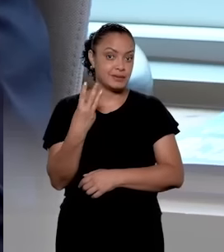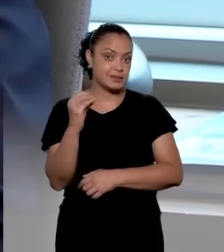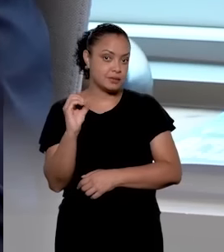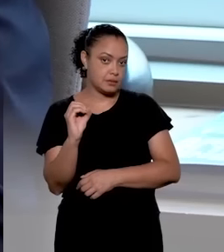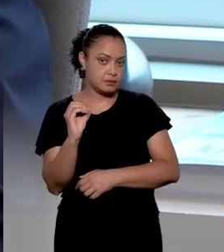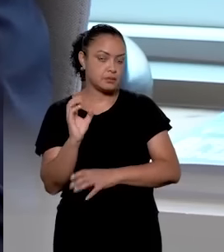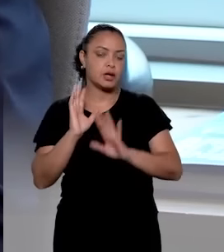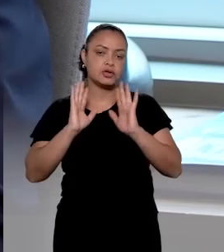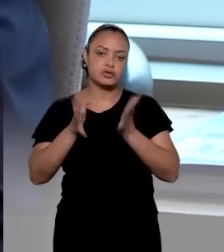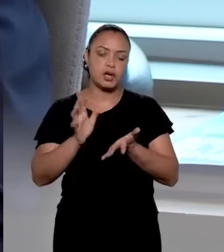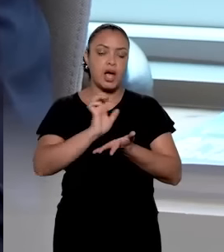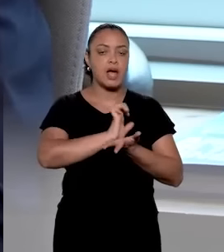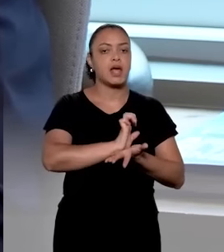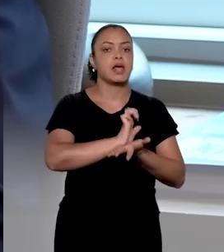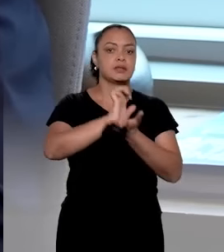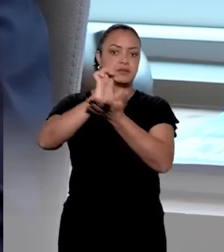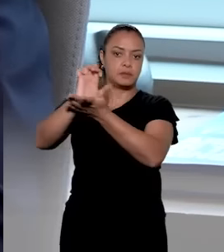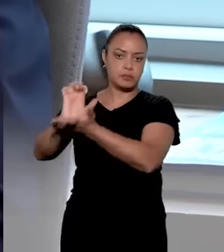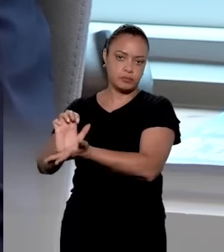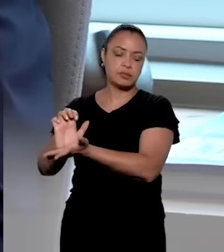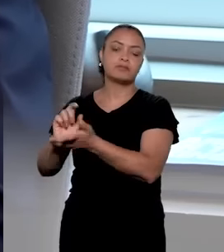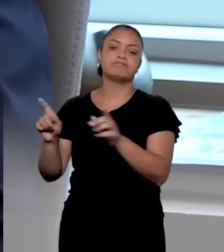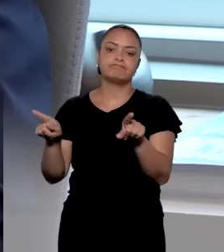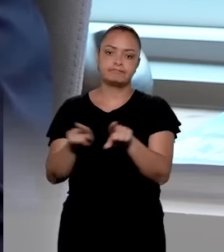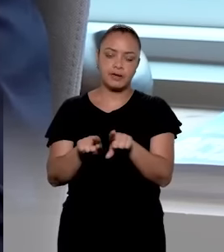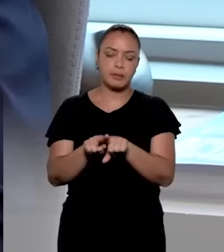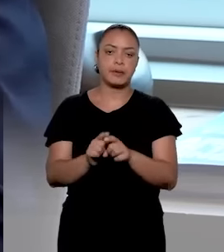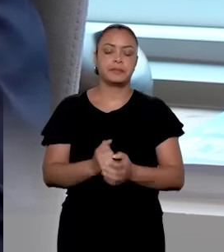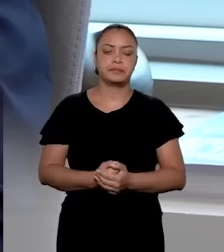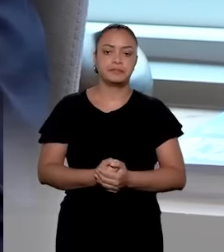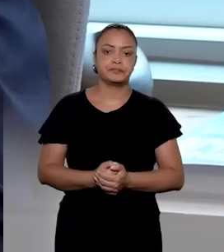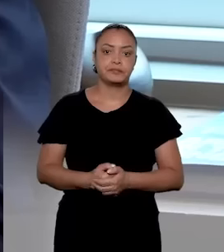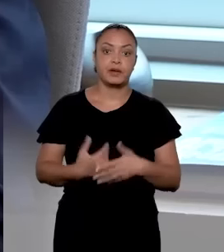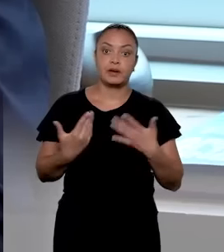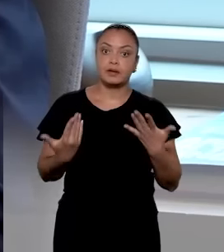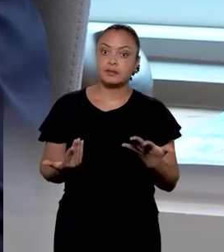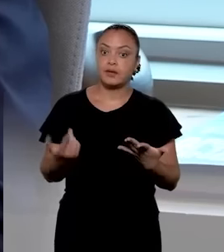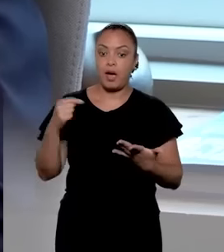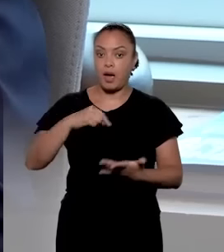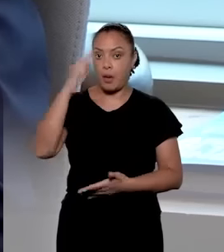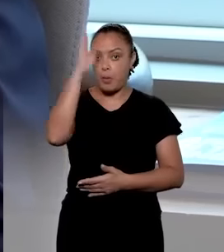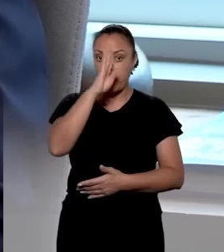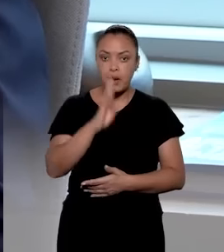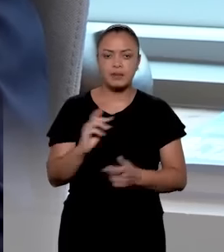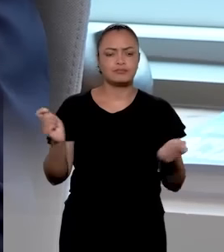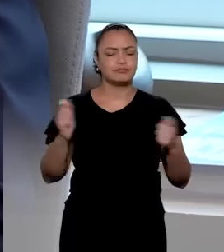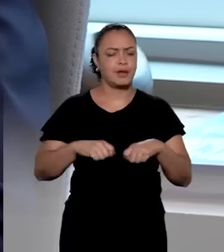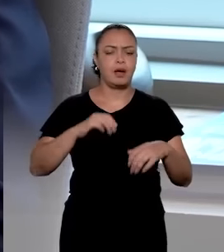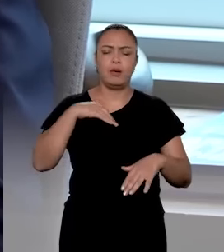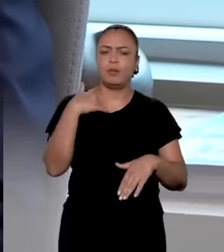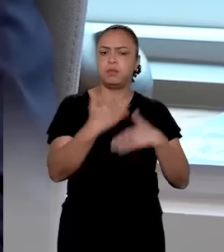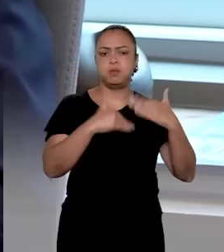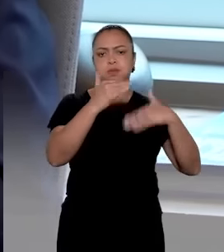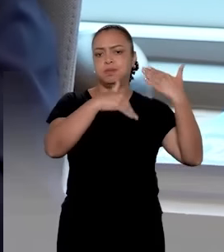em 2030 já estaremos exportando trigo também. Então, no Brasil o céu é o limite em termos de